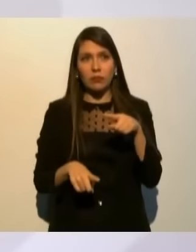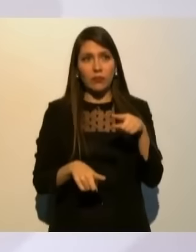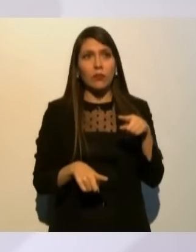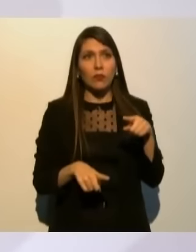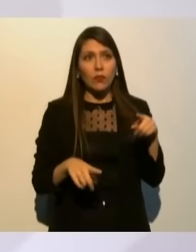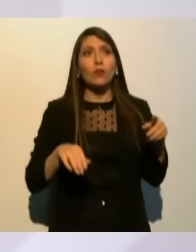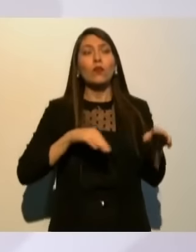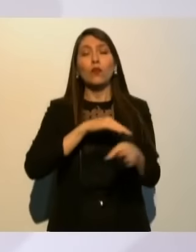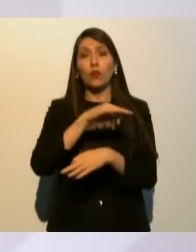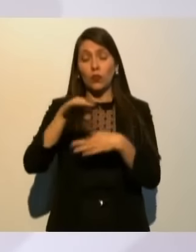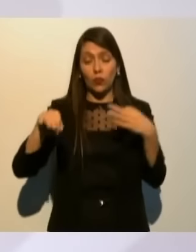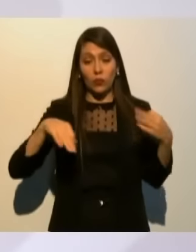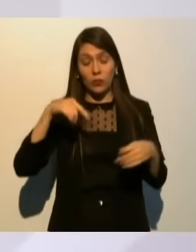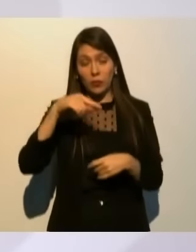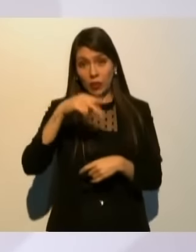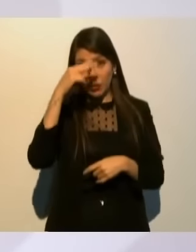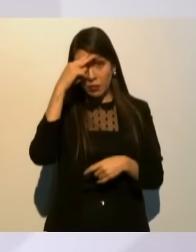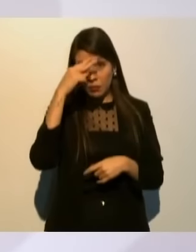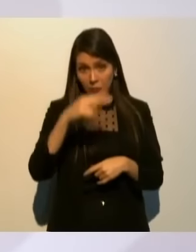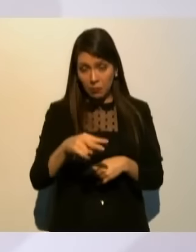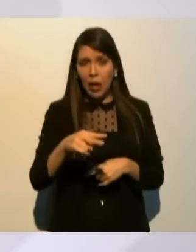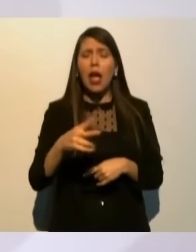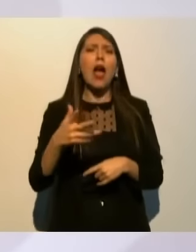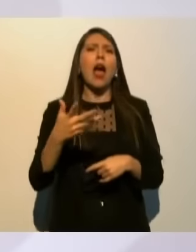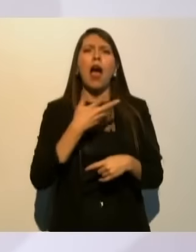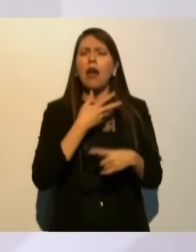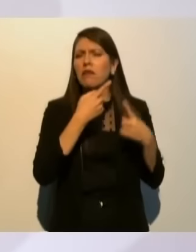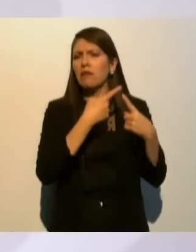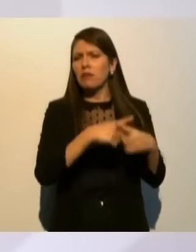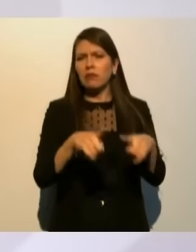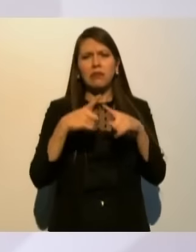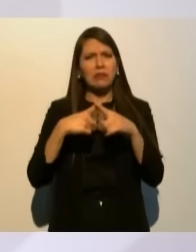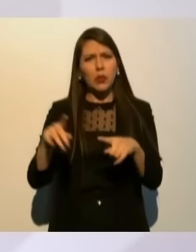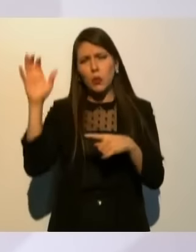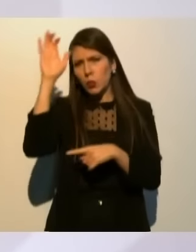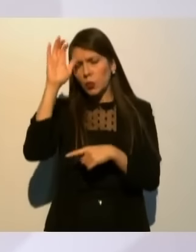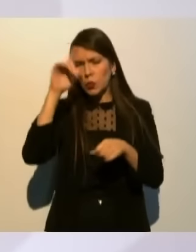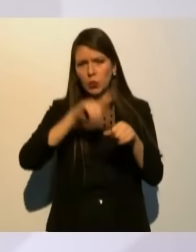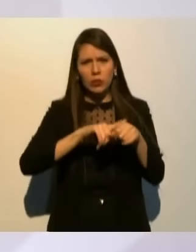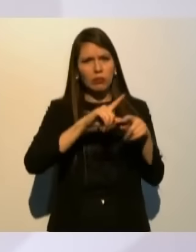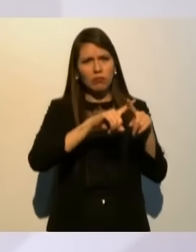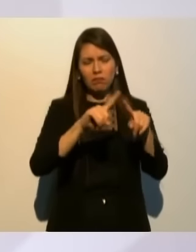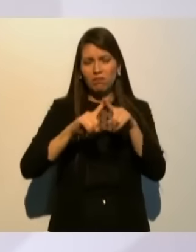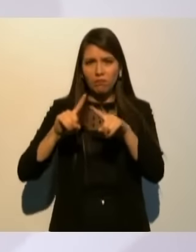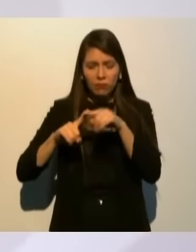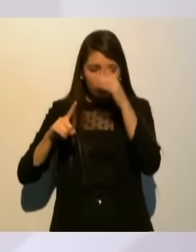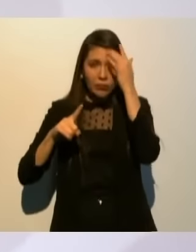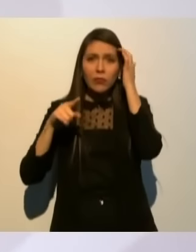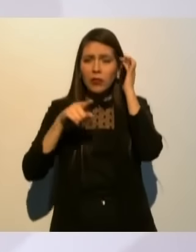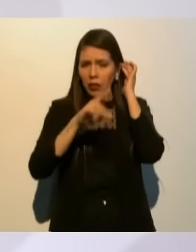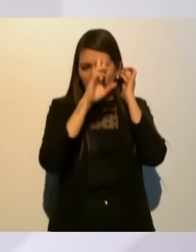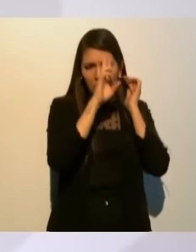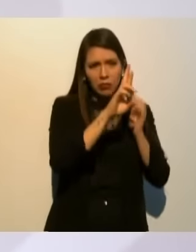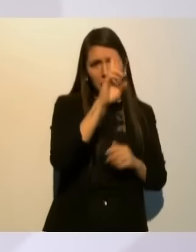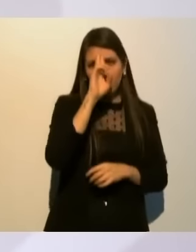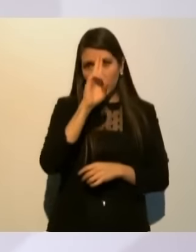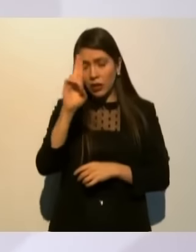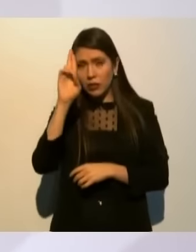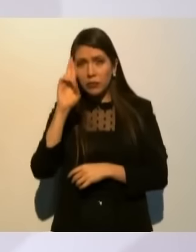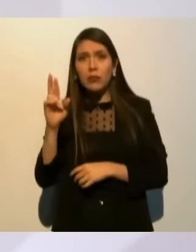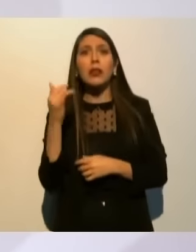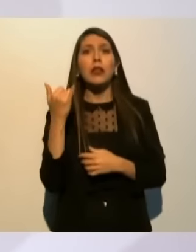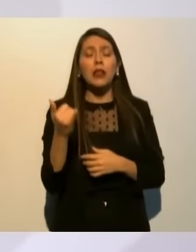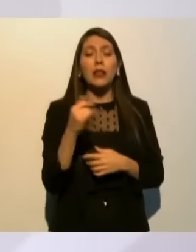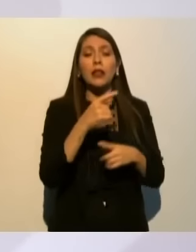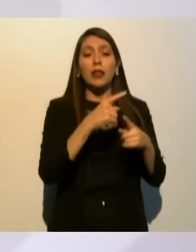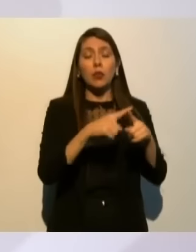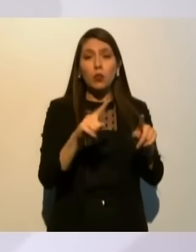una nación pluricultural que respeta y pone en lo más alto de la patria a sus pueblos que nos dieron